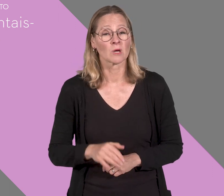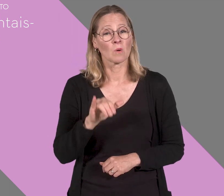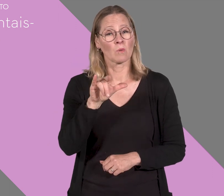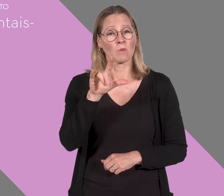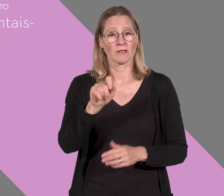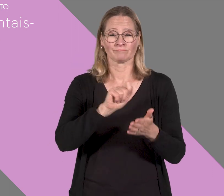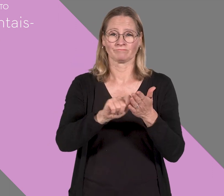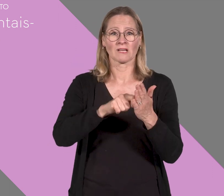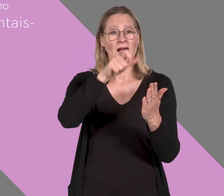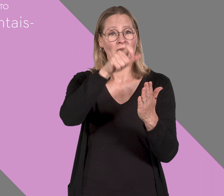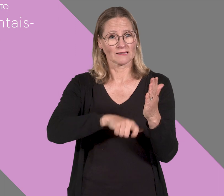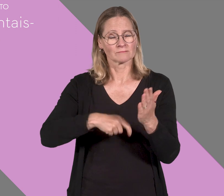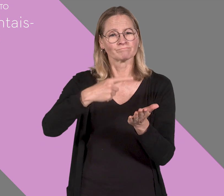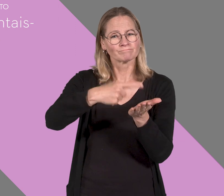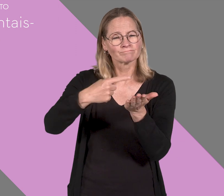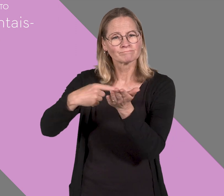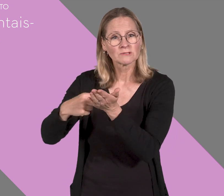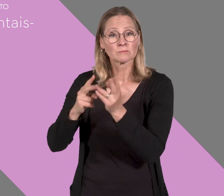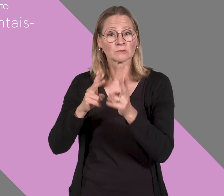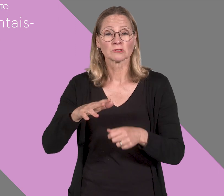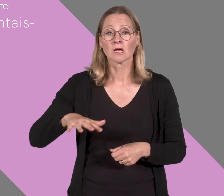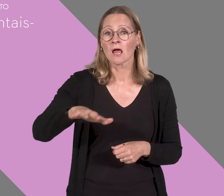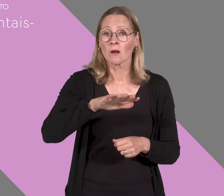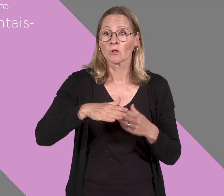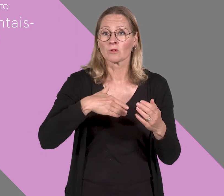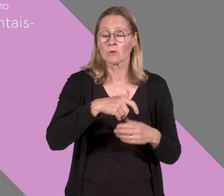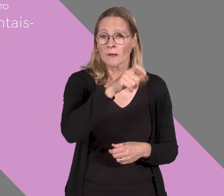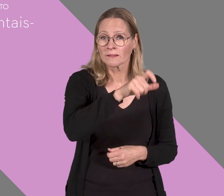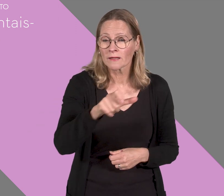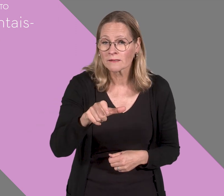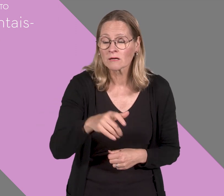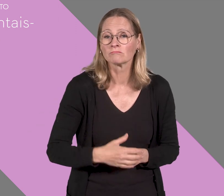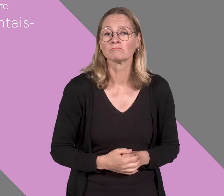Ylen kirjoittamassa artikkelissa haastatellaan myös aluetyöntekijöitä, -